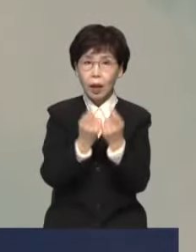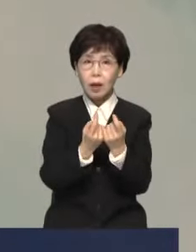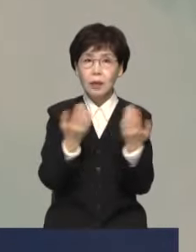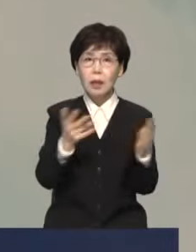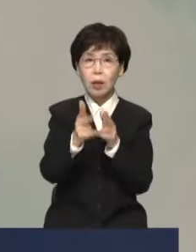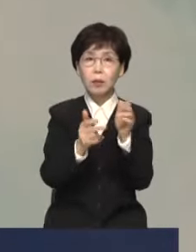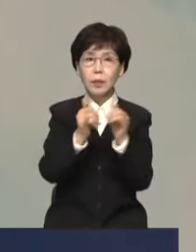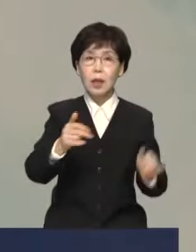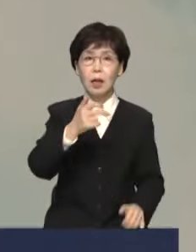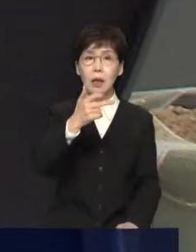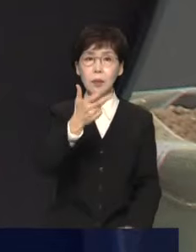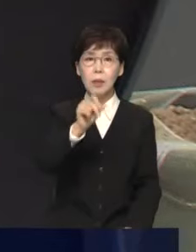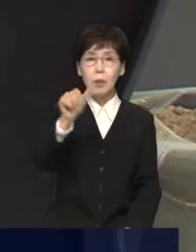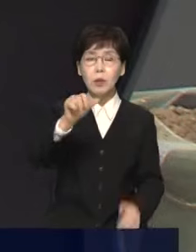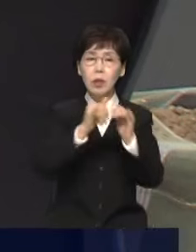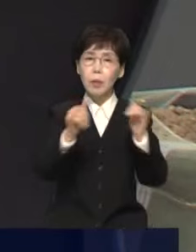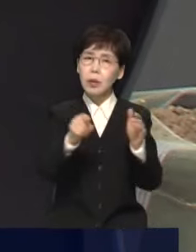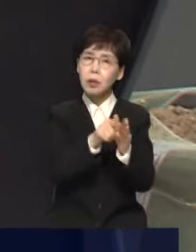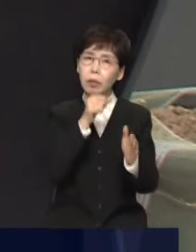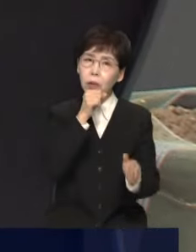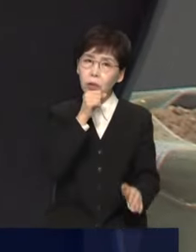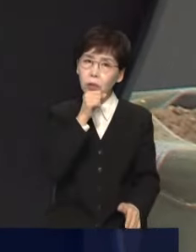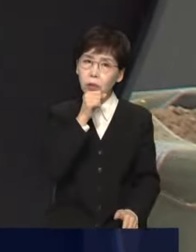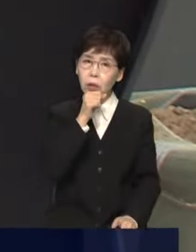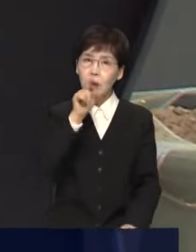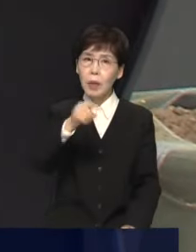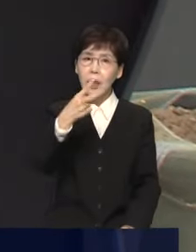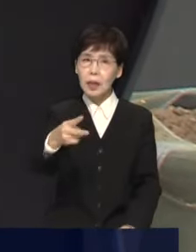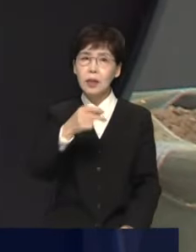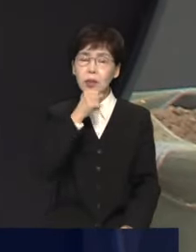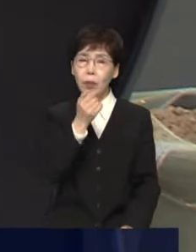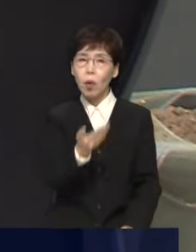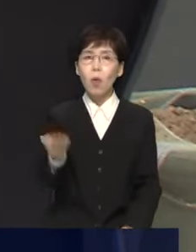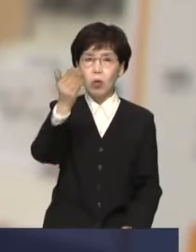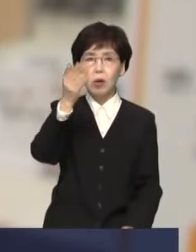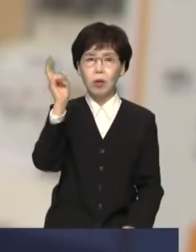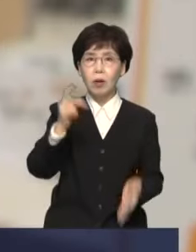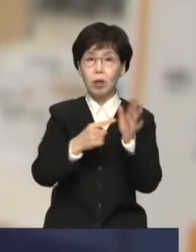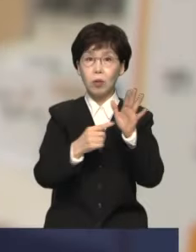명의 신용평점은 약 102점 오를 거라고 한국 평가 데이터가 밝혔습니다.